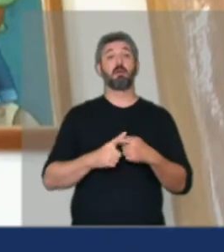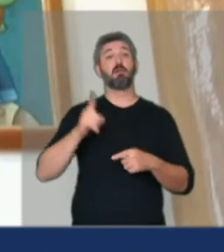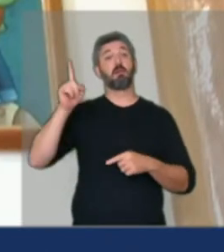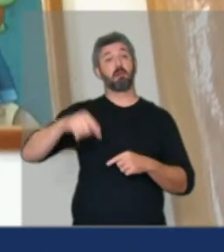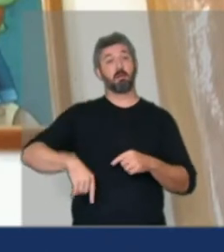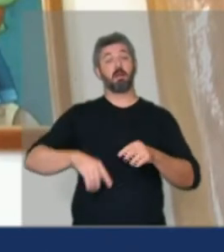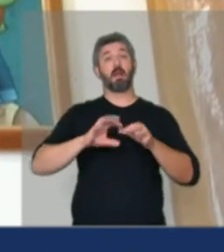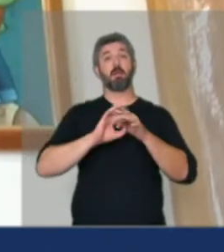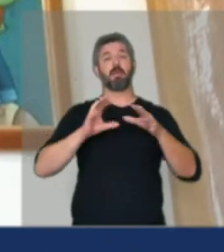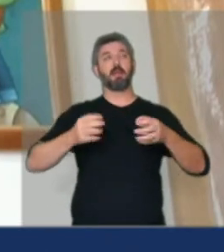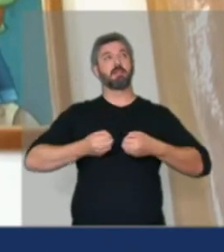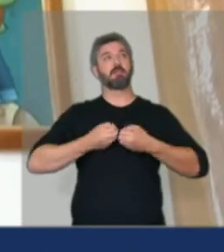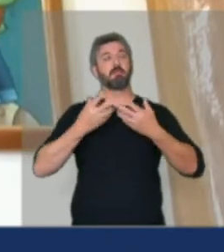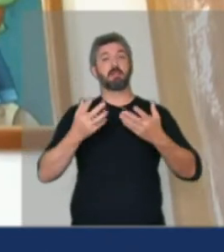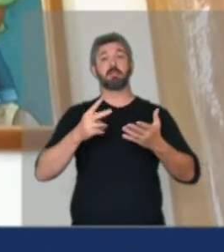EXPRESSÃO É PRESSUPOSTO INDISPENSÁVEL AO PLENO